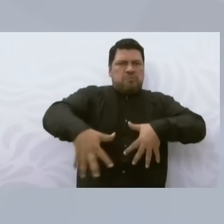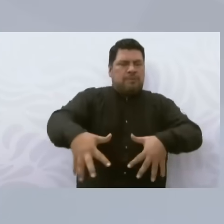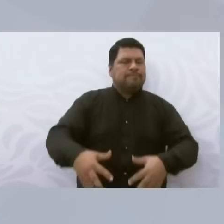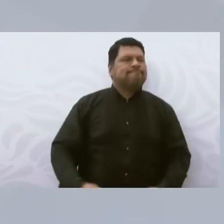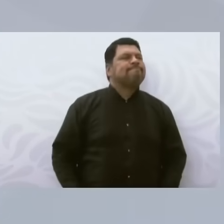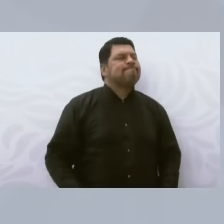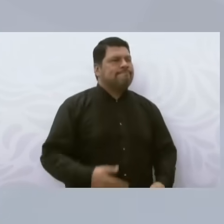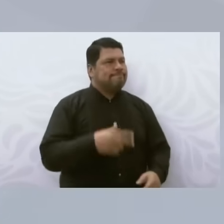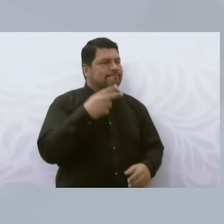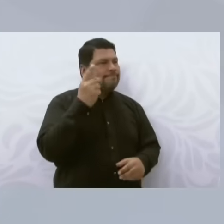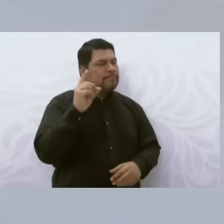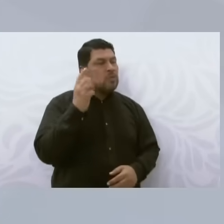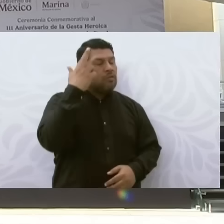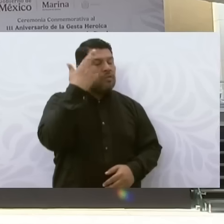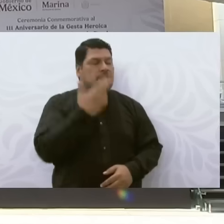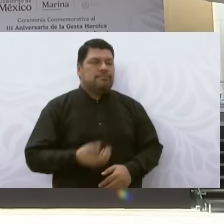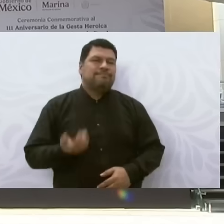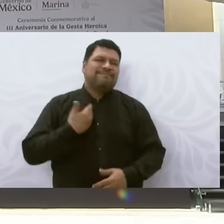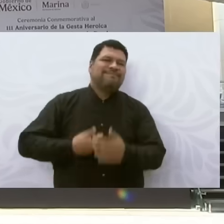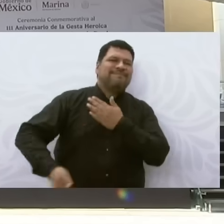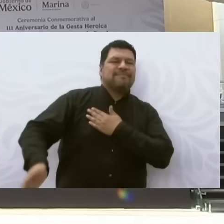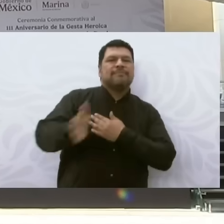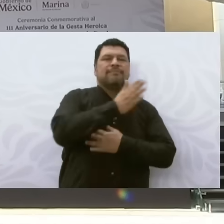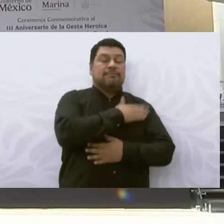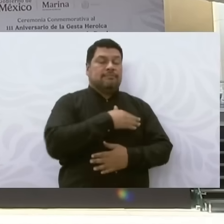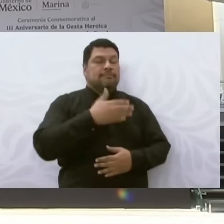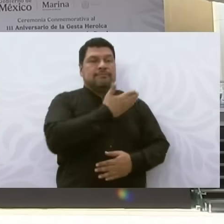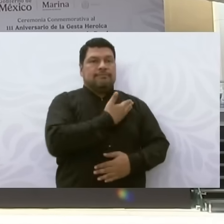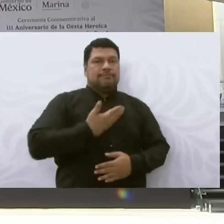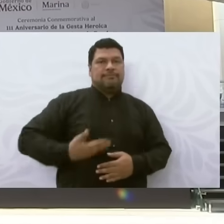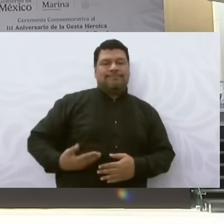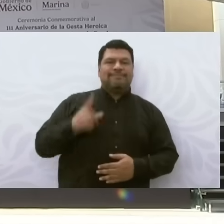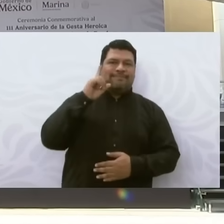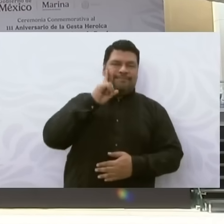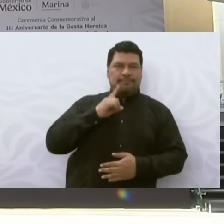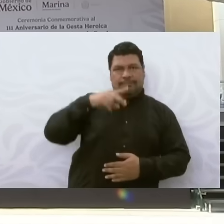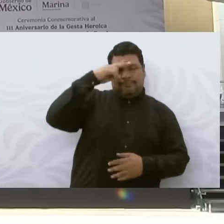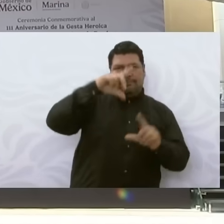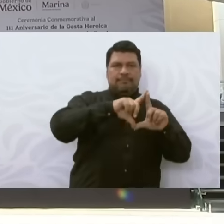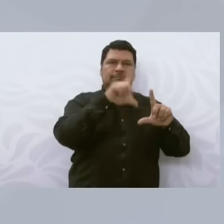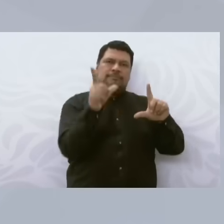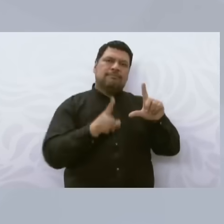Shen Bonpardo presidenta constitucional de los Estados Unidos Mexicanos en nombre de las mujeres